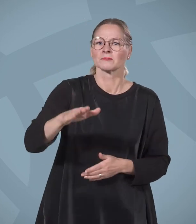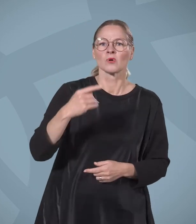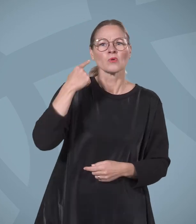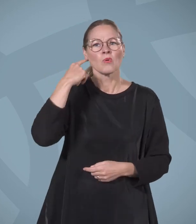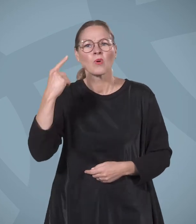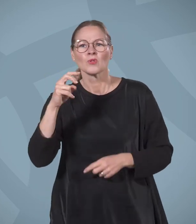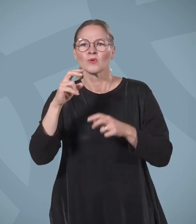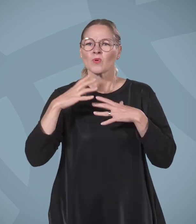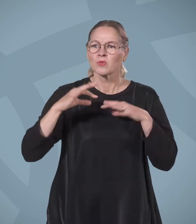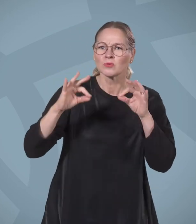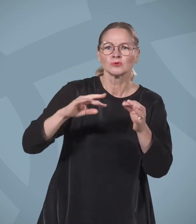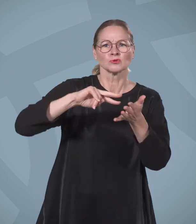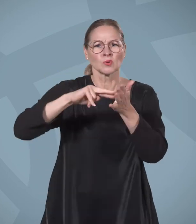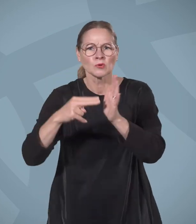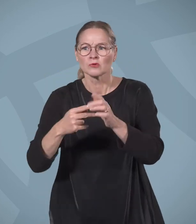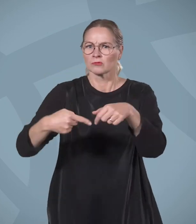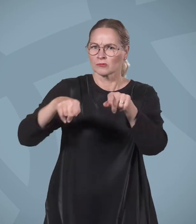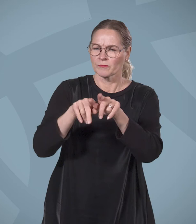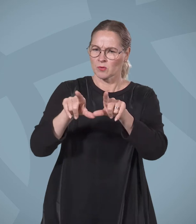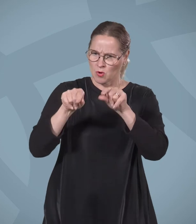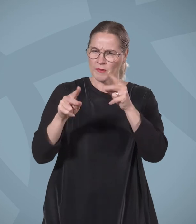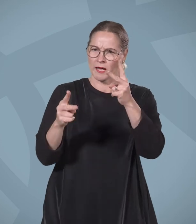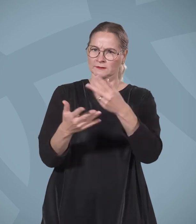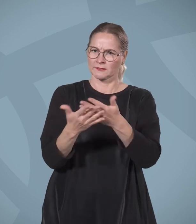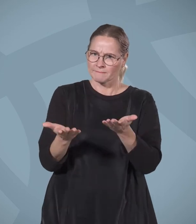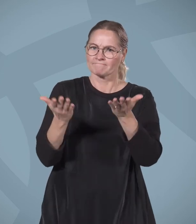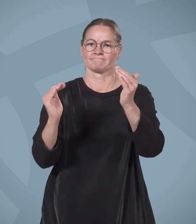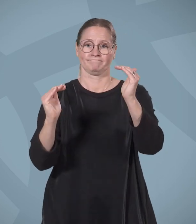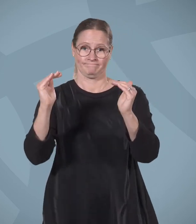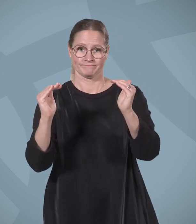lapsen kuulonkuntoutusta suunniteltaessa ja toteutettaessa.